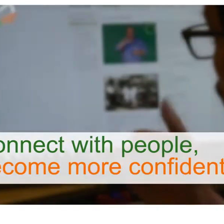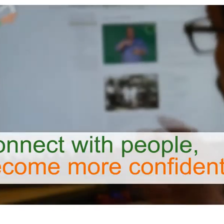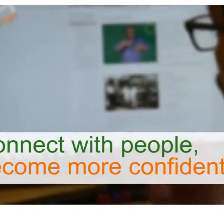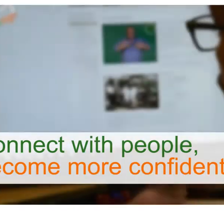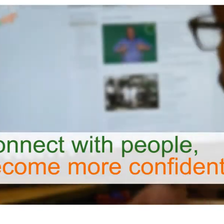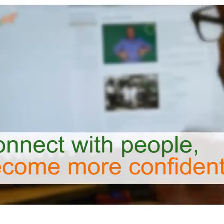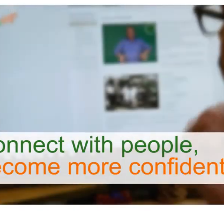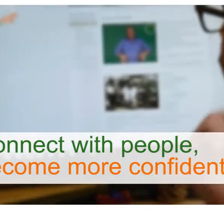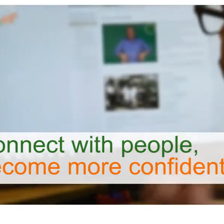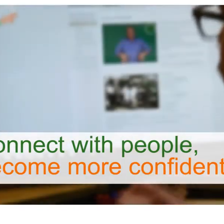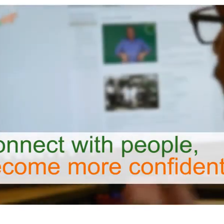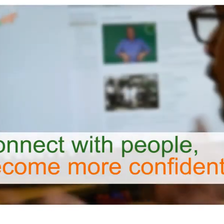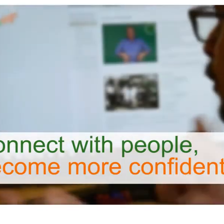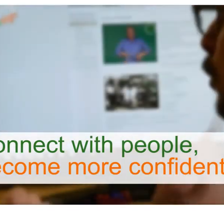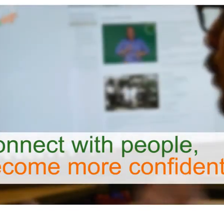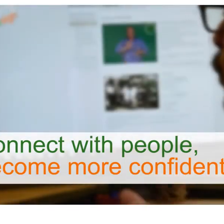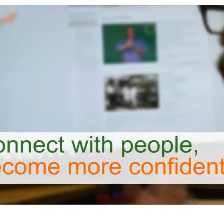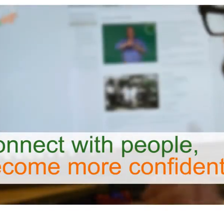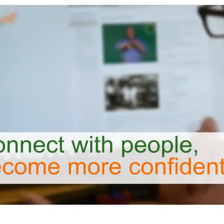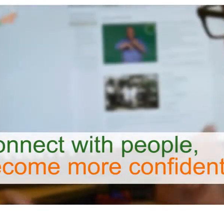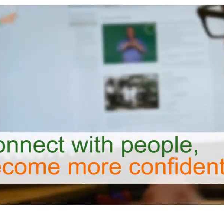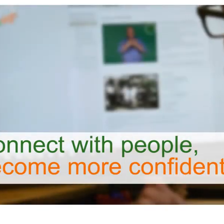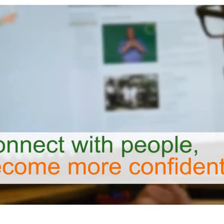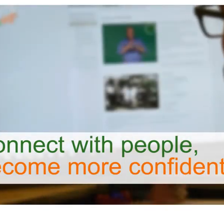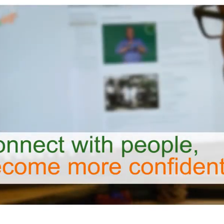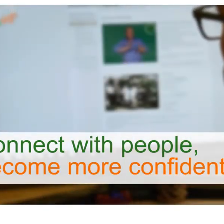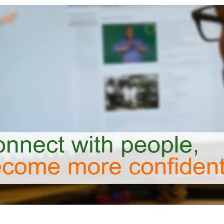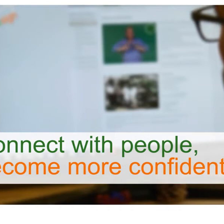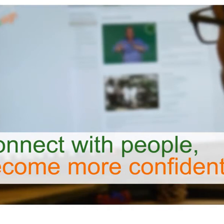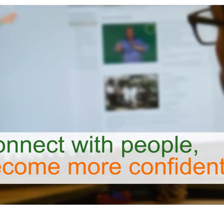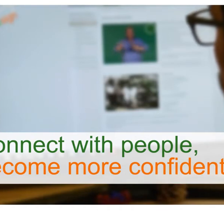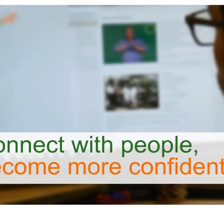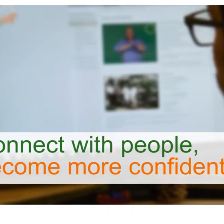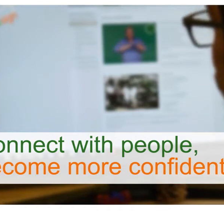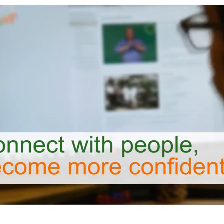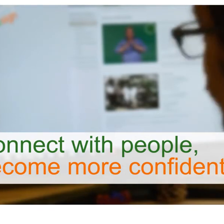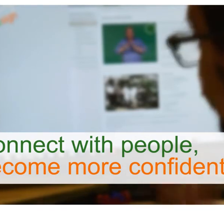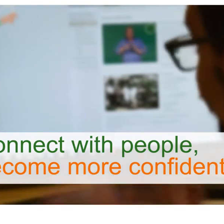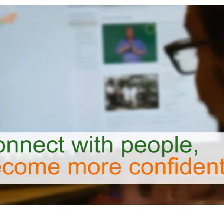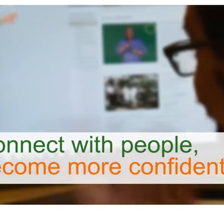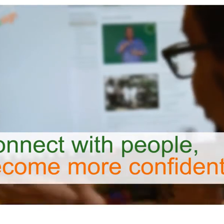Conecta con más gente, gana seguridad en la comunicación